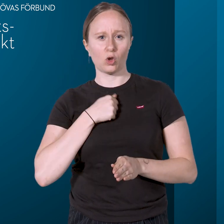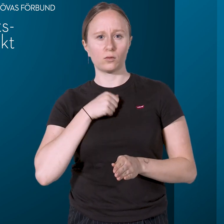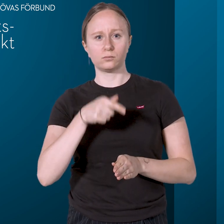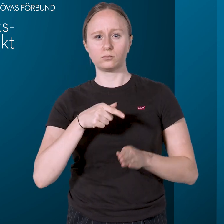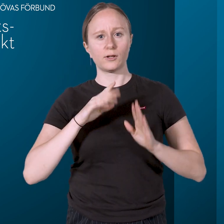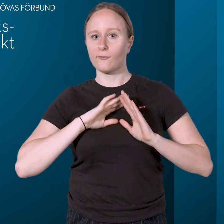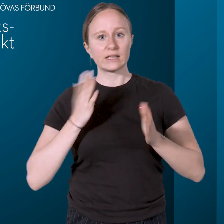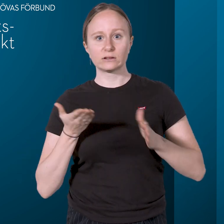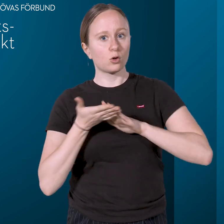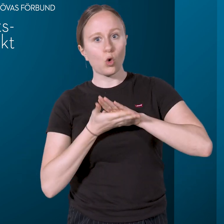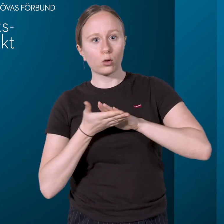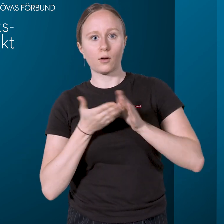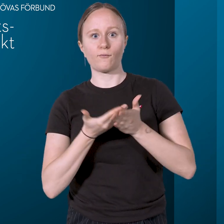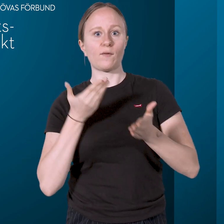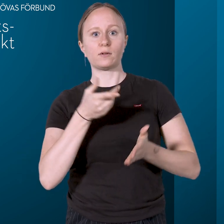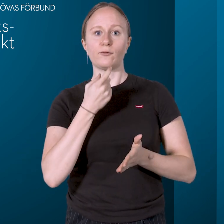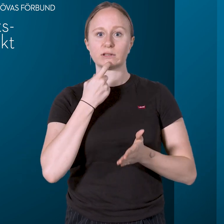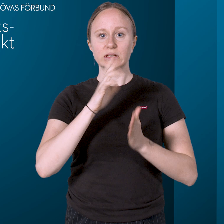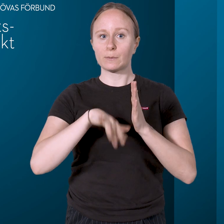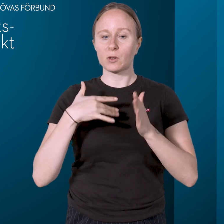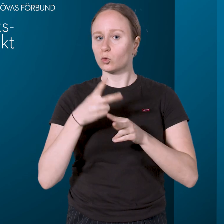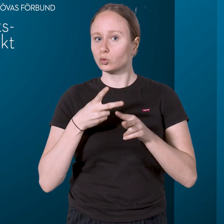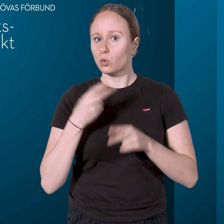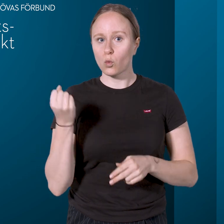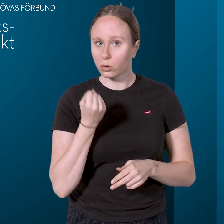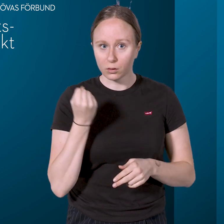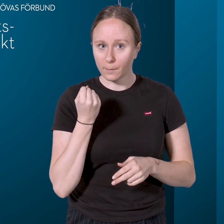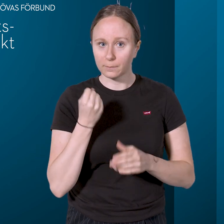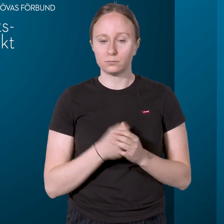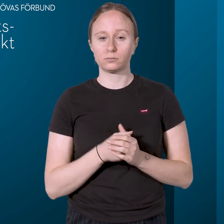anser att det inte finns någon grund för att det finska teckenspråket - skulle vara hotat.